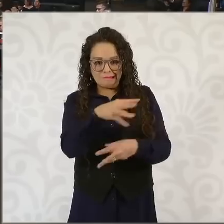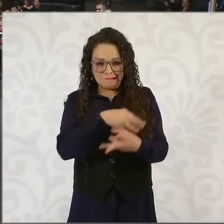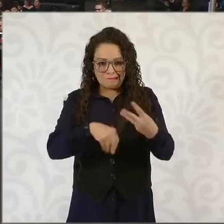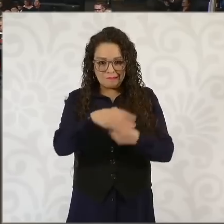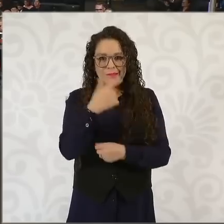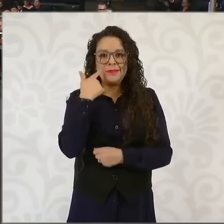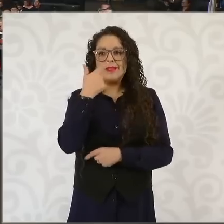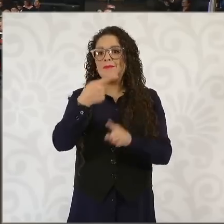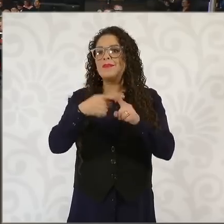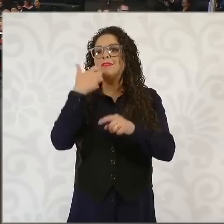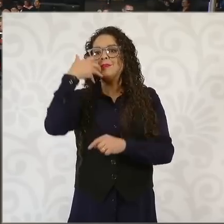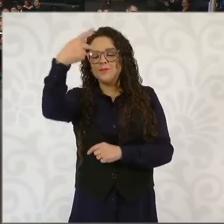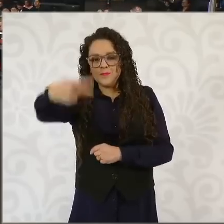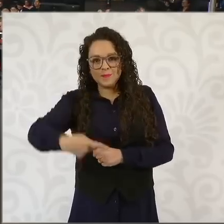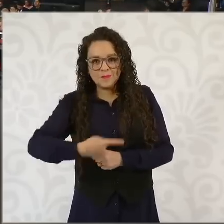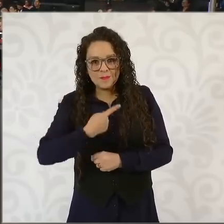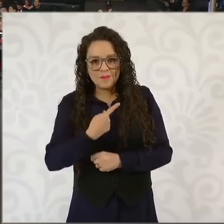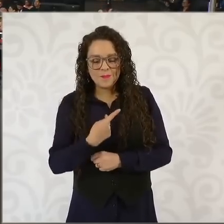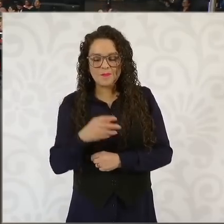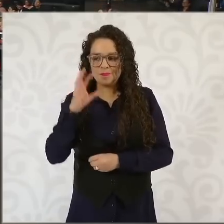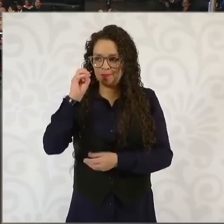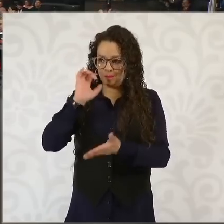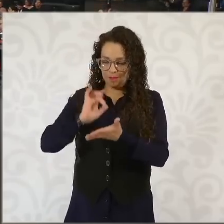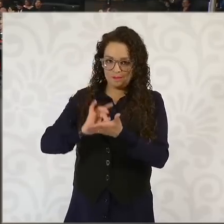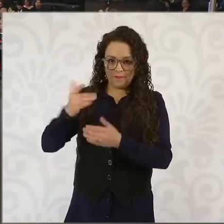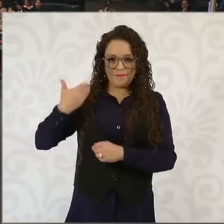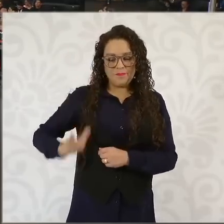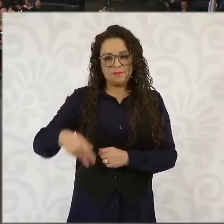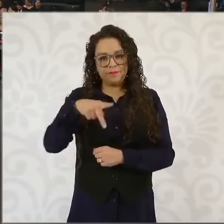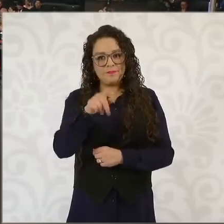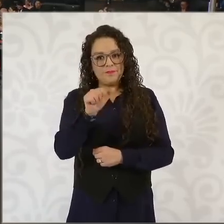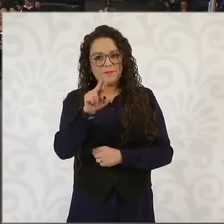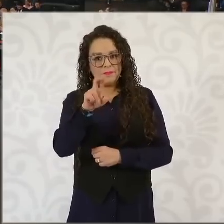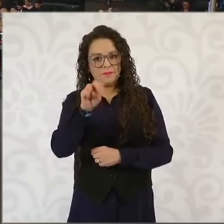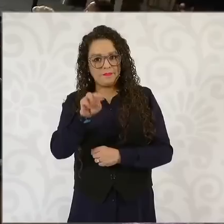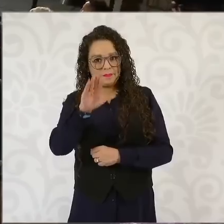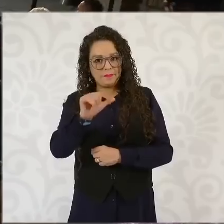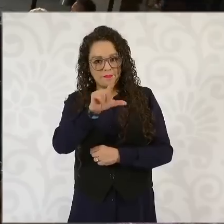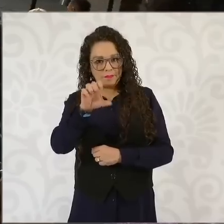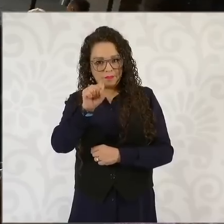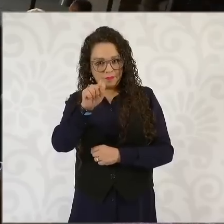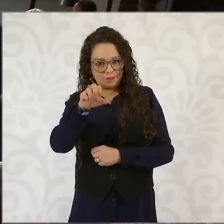Gracias presidenta Karen vallesteros de Canal 11 primero preguntarle cómo es que Estados Unidos